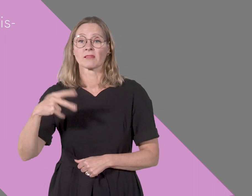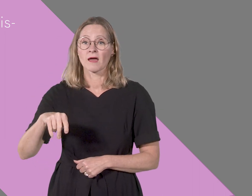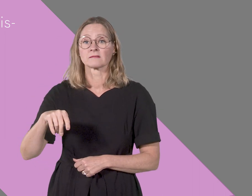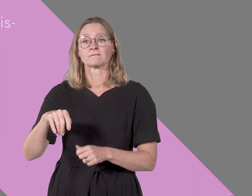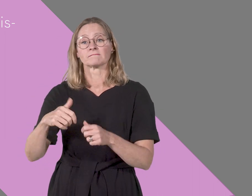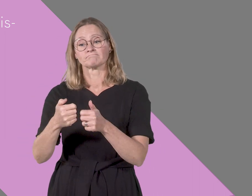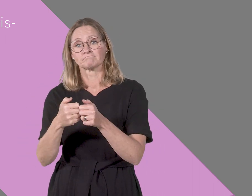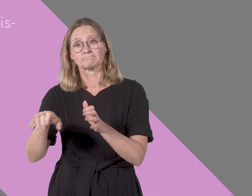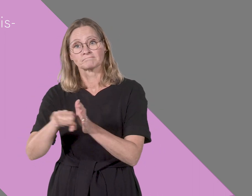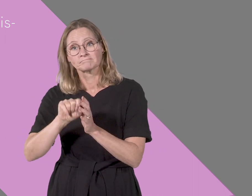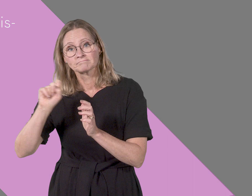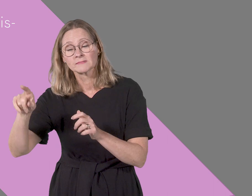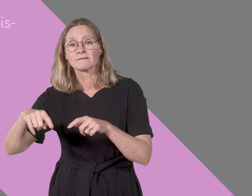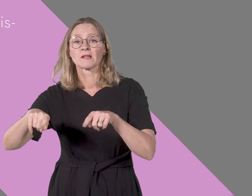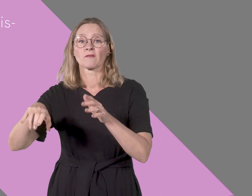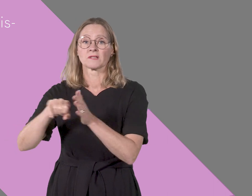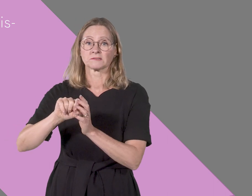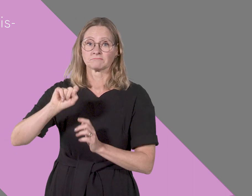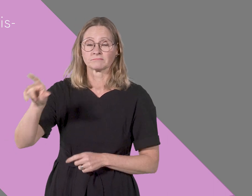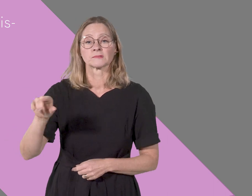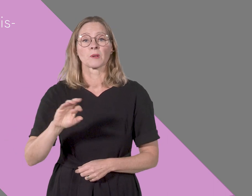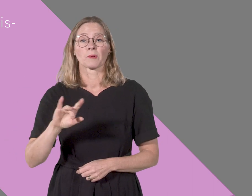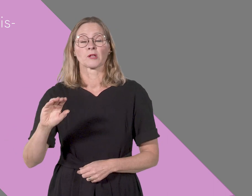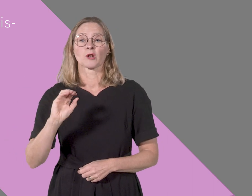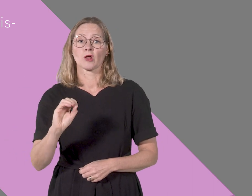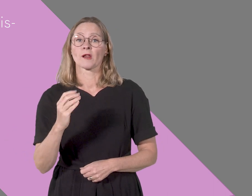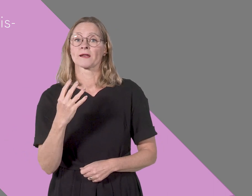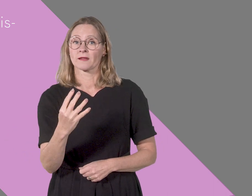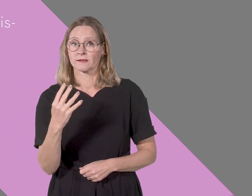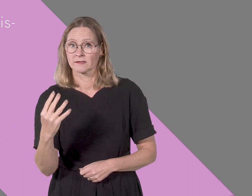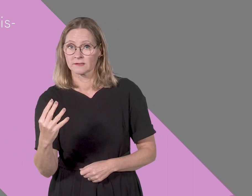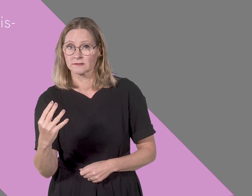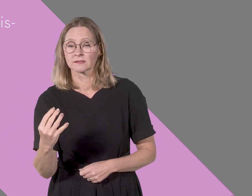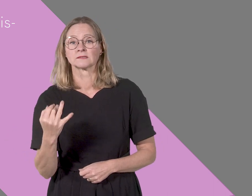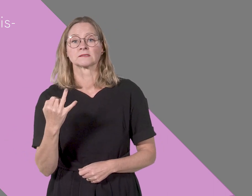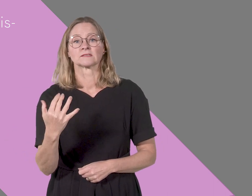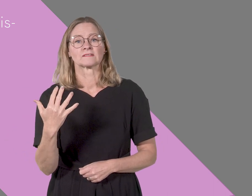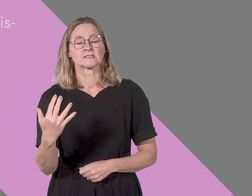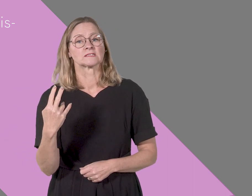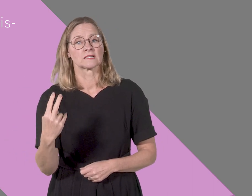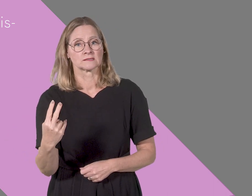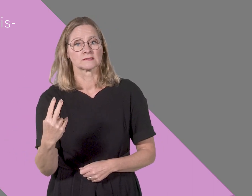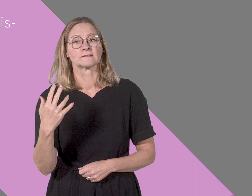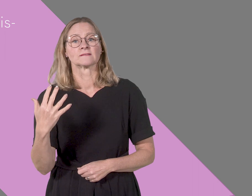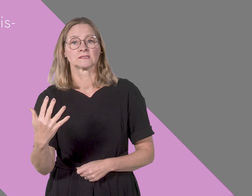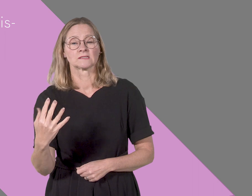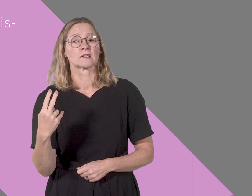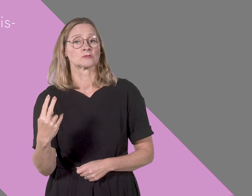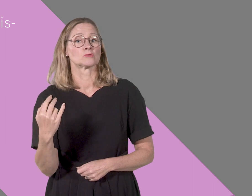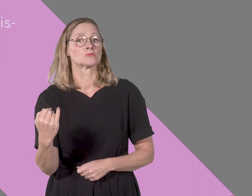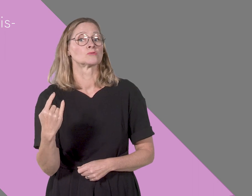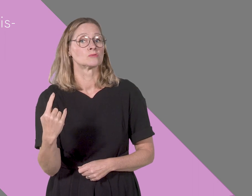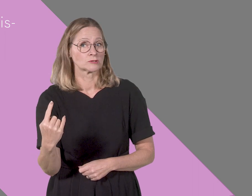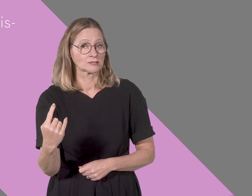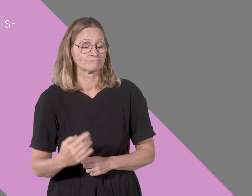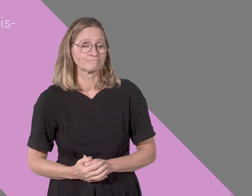tai numeroon 044-7525261.